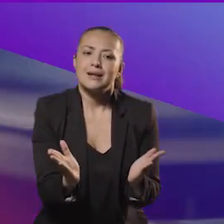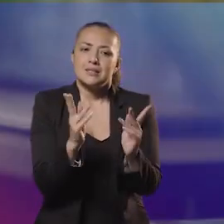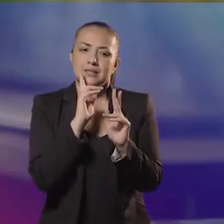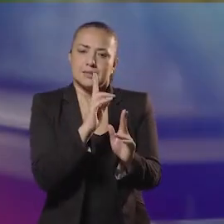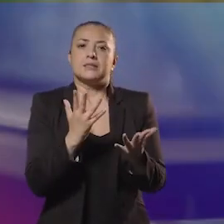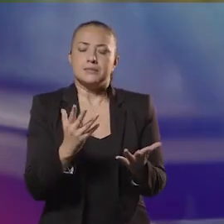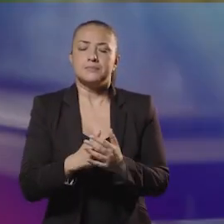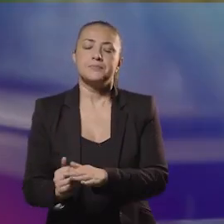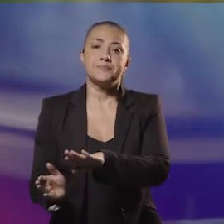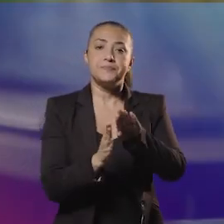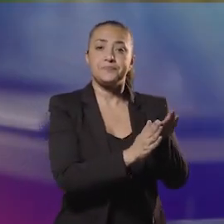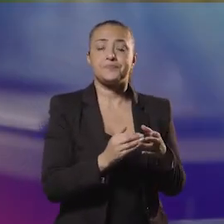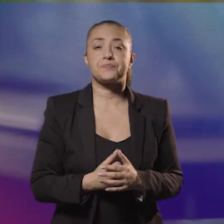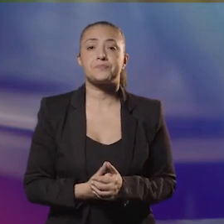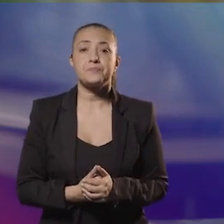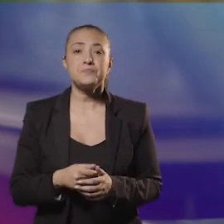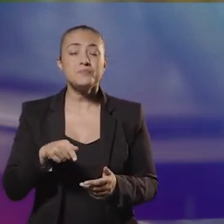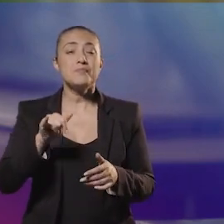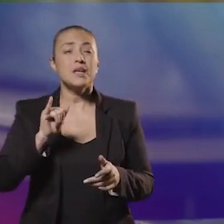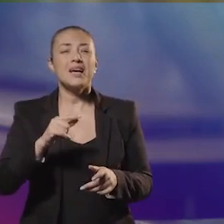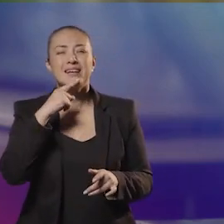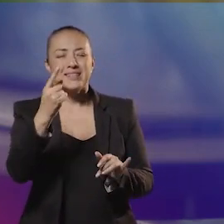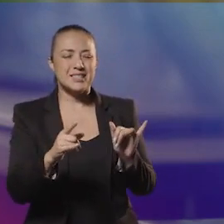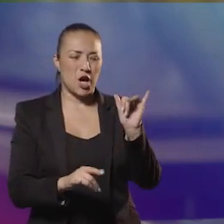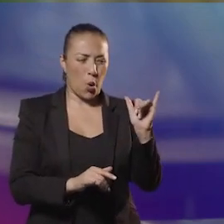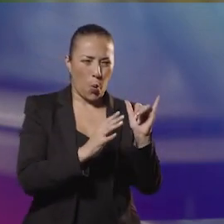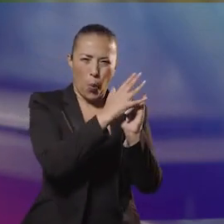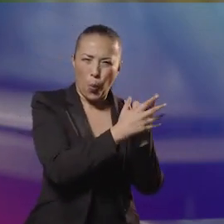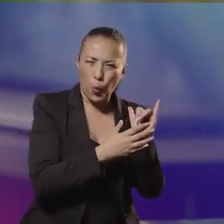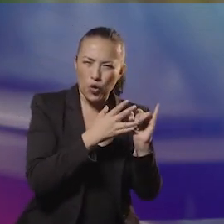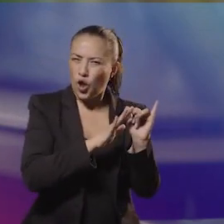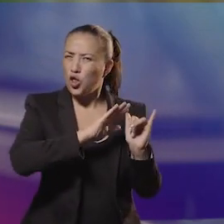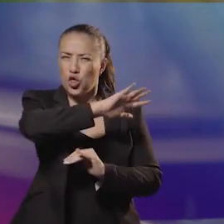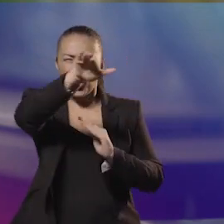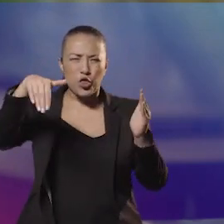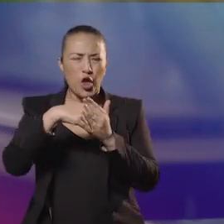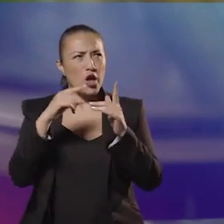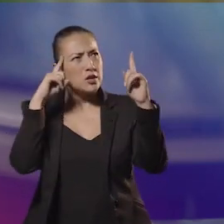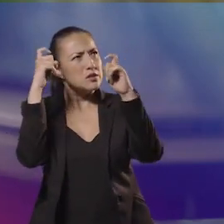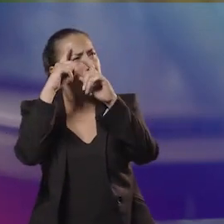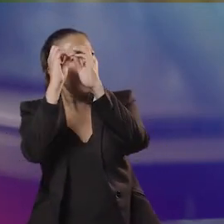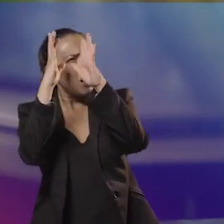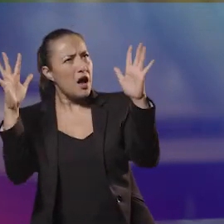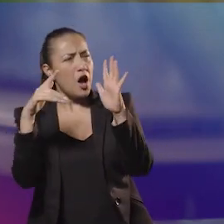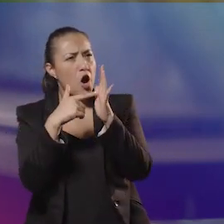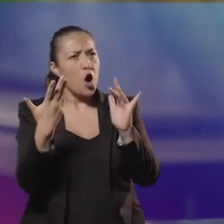Y cuando yo digo que venimos de todos los úteros y que todos los úteros nos contienen, eso es muy real